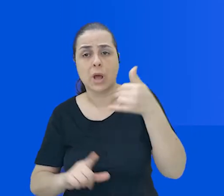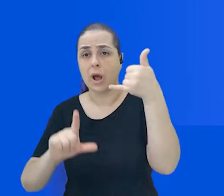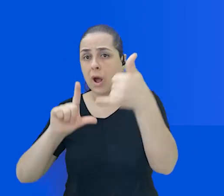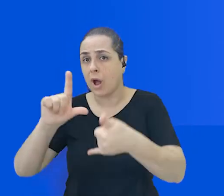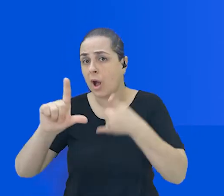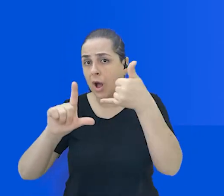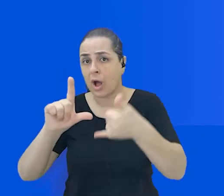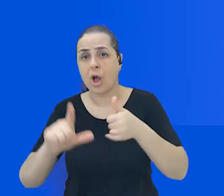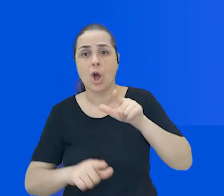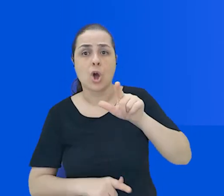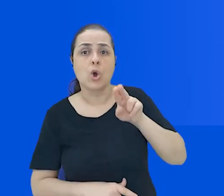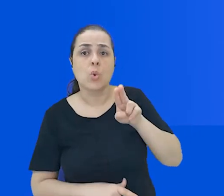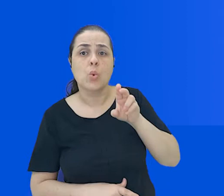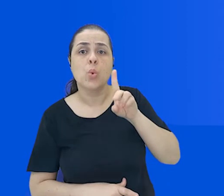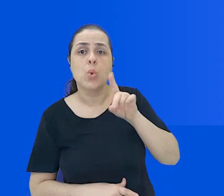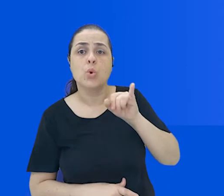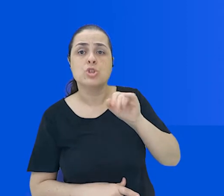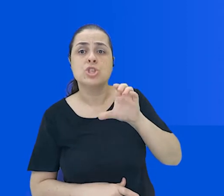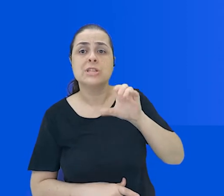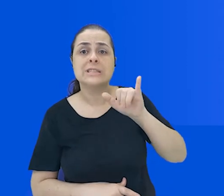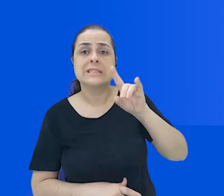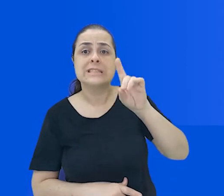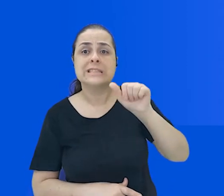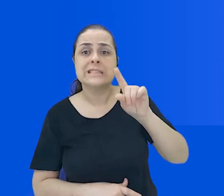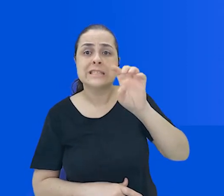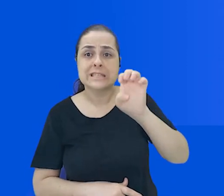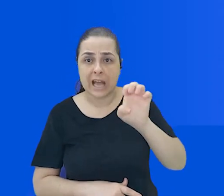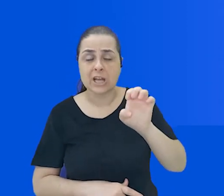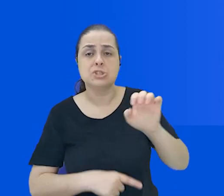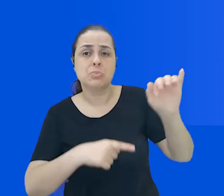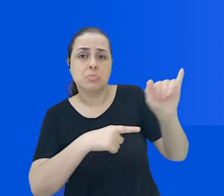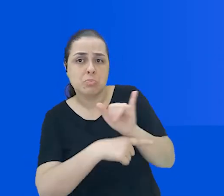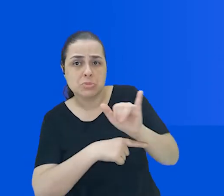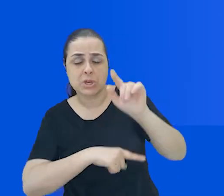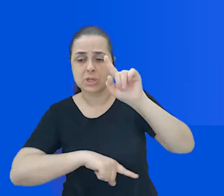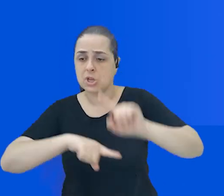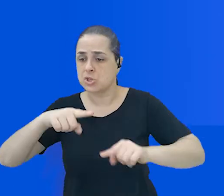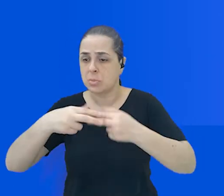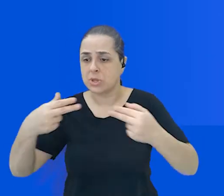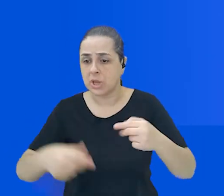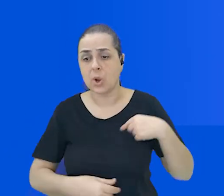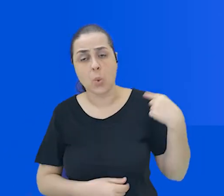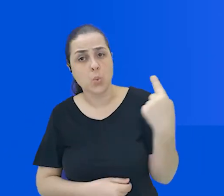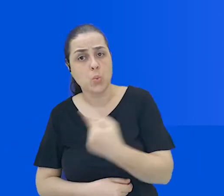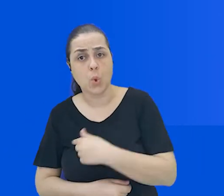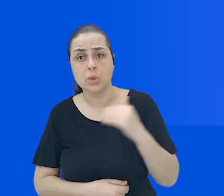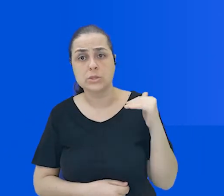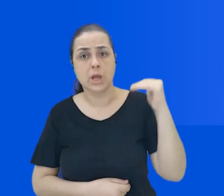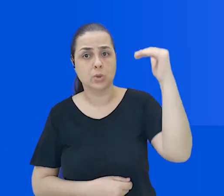de meios que a gente possa encontrar enquanto adulto, para poder nos olhar